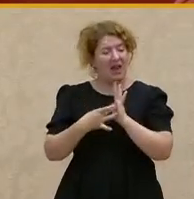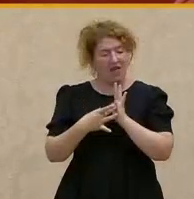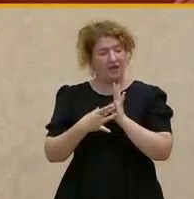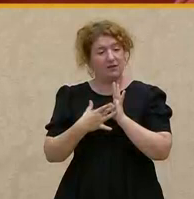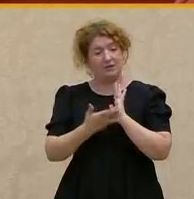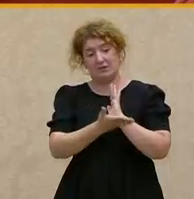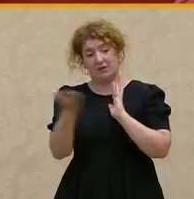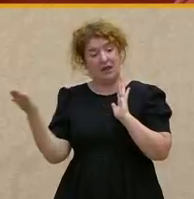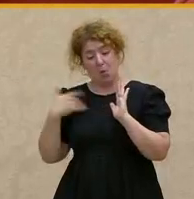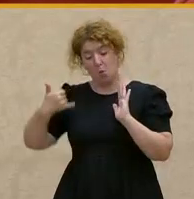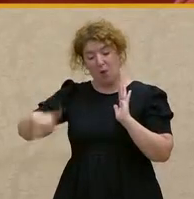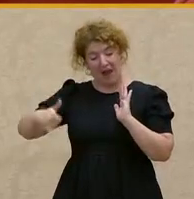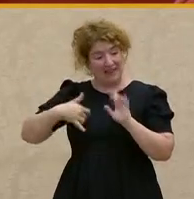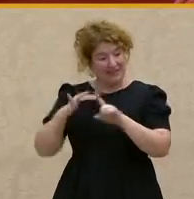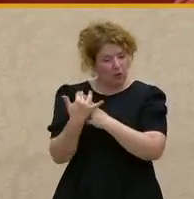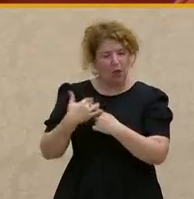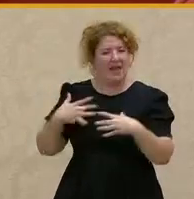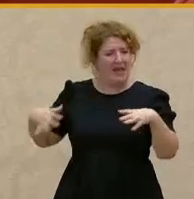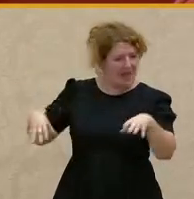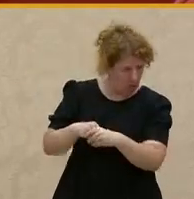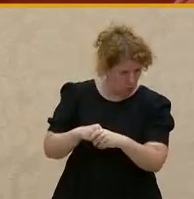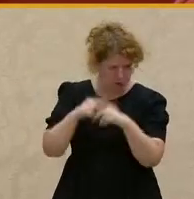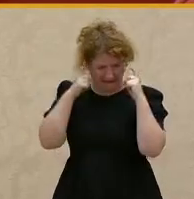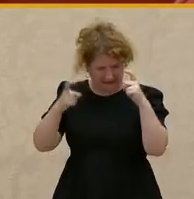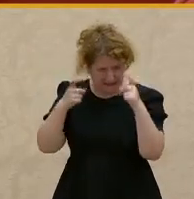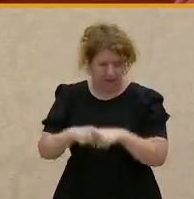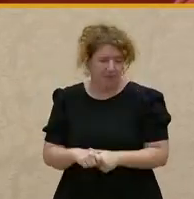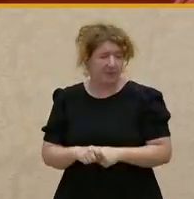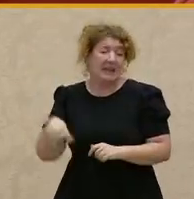situaciones de gran vulnerabilidad. La teoría dice que con esto conseguimos una sociedad más